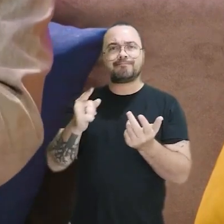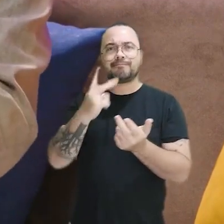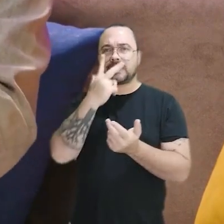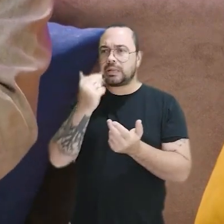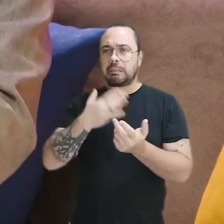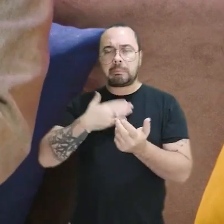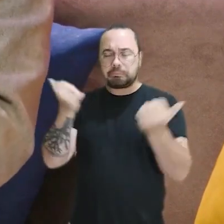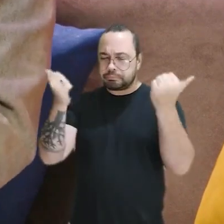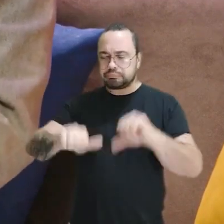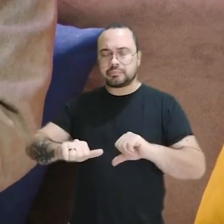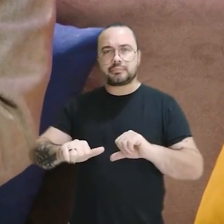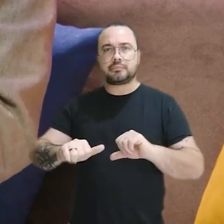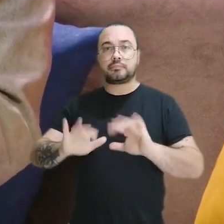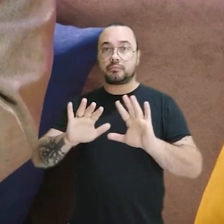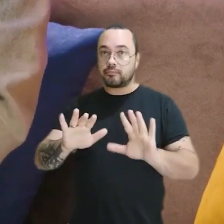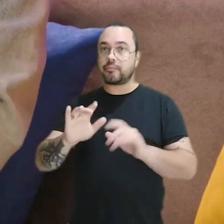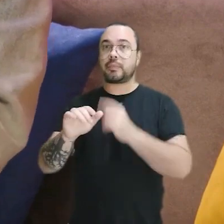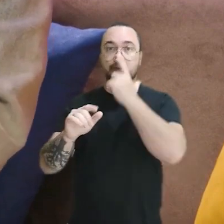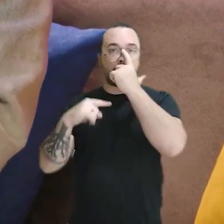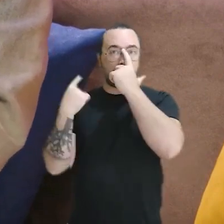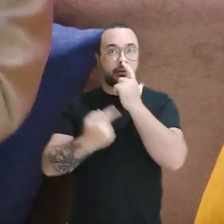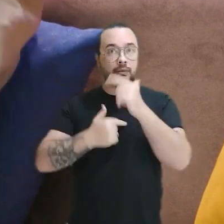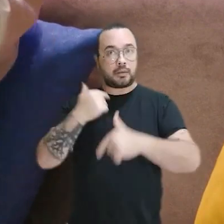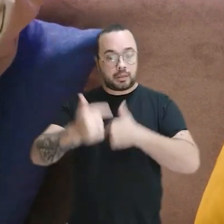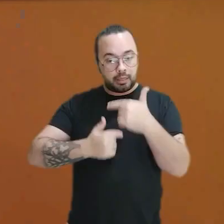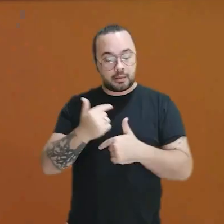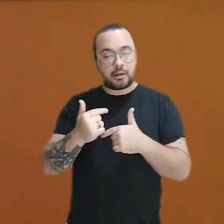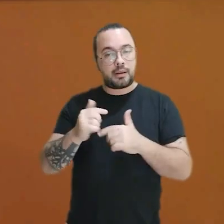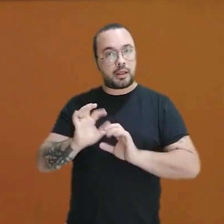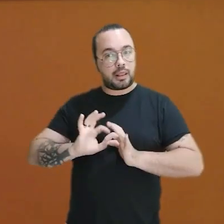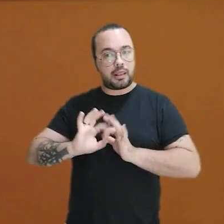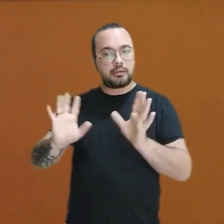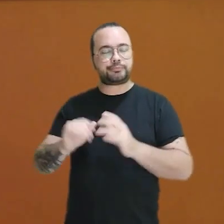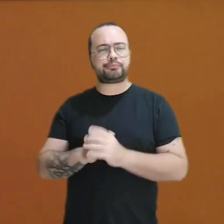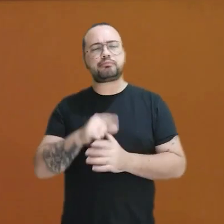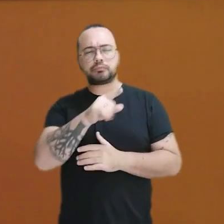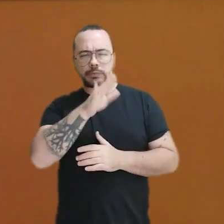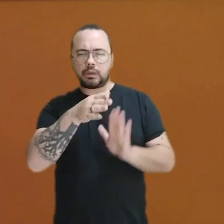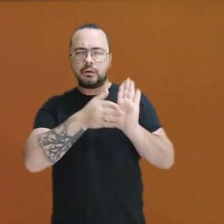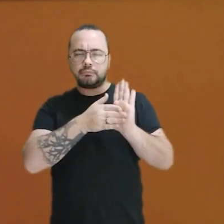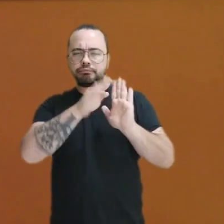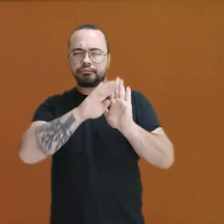se esgotou". Agora, o universo que a gente trabalha, ele é muito livre. E você já meio que planejou a sua carreira, assim, pra você